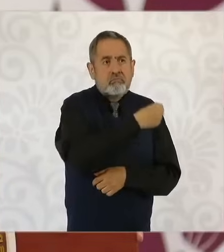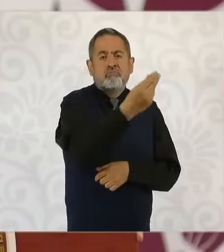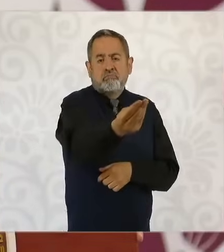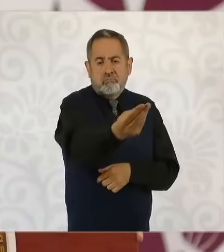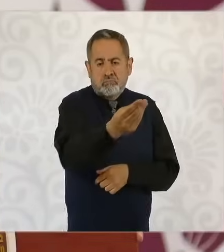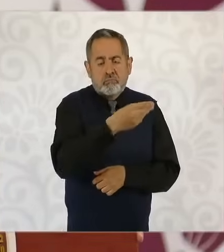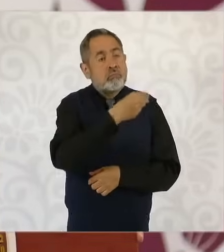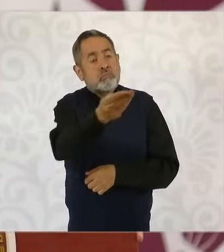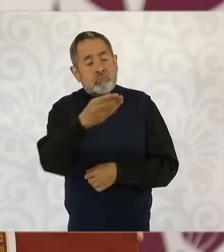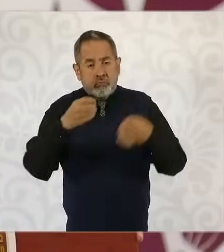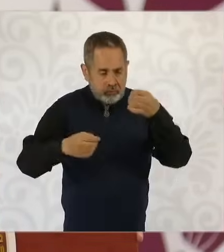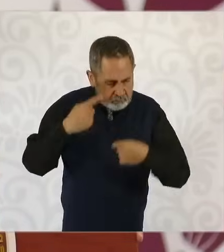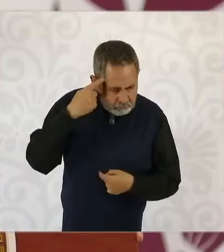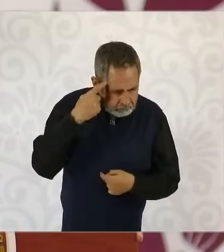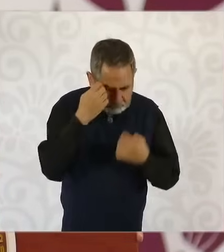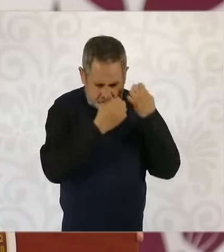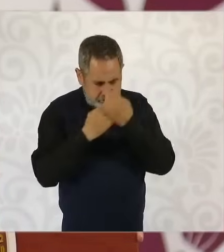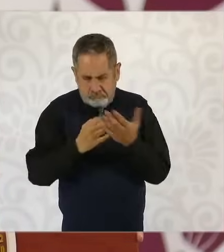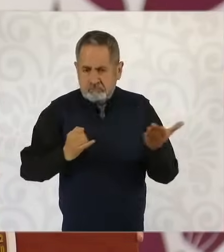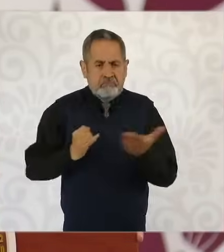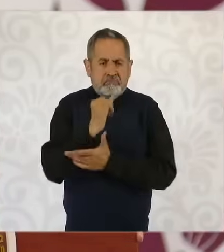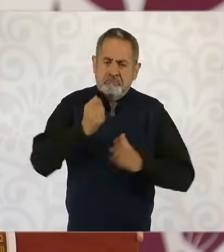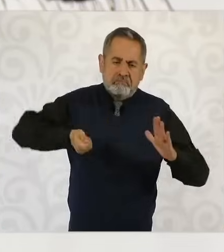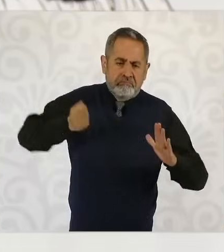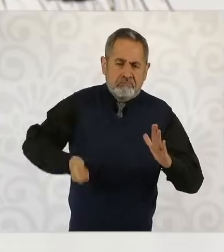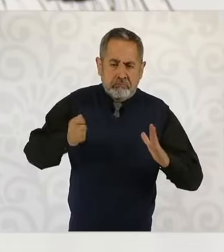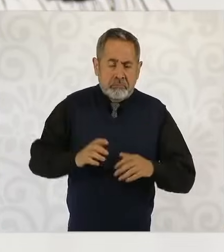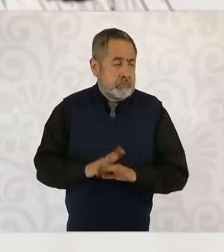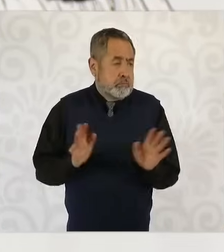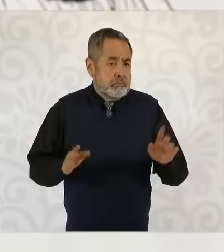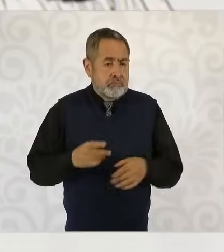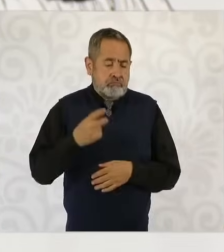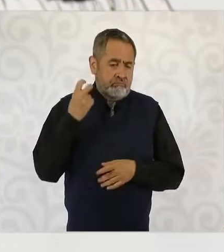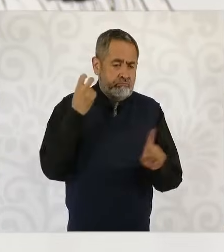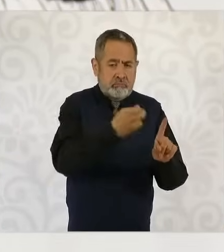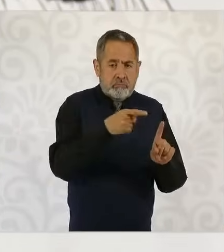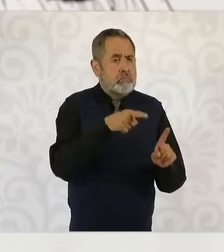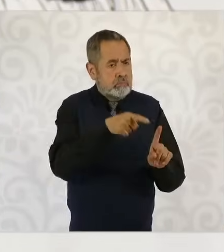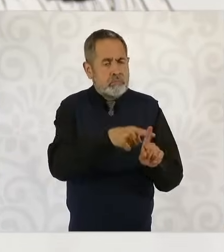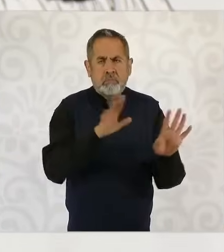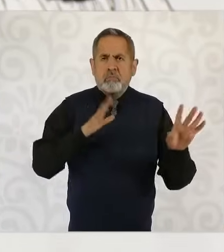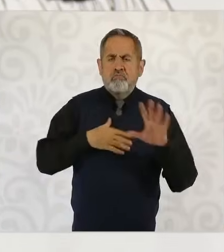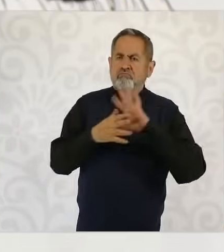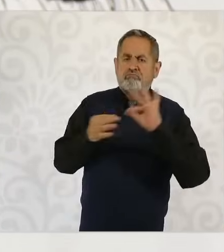el juez determina en un juicio y el acusado pues tiene derecho a defenderse como en cualquier lugar